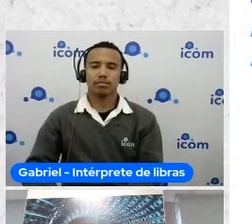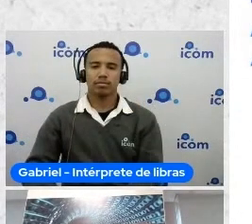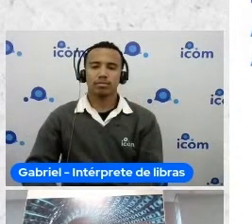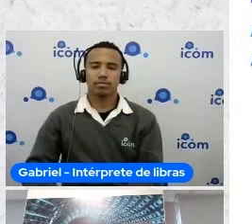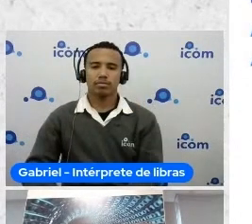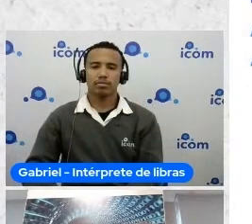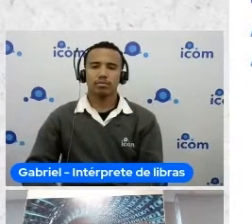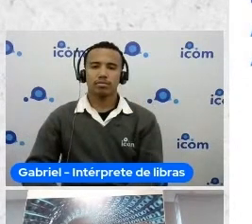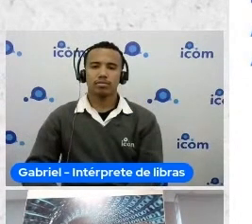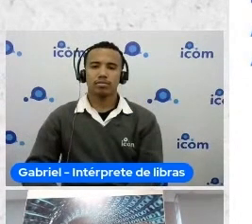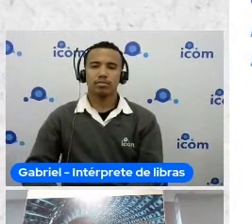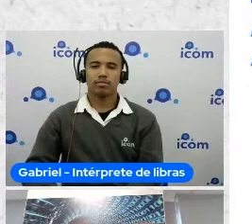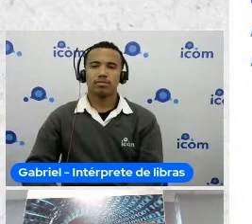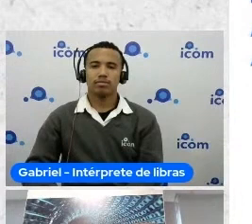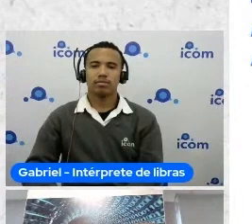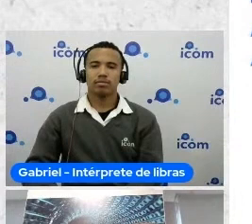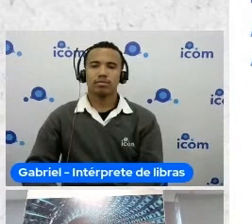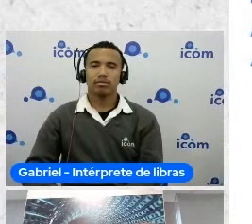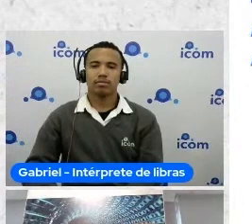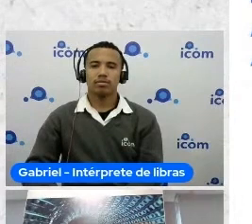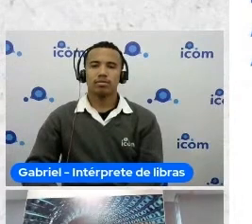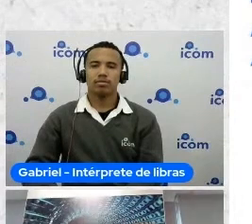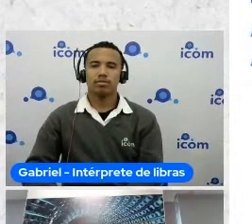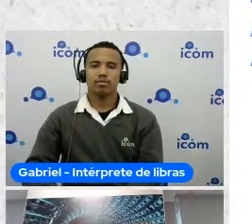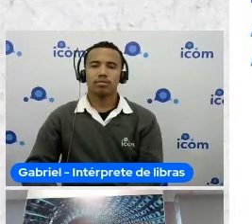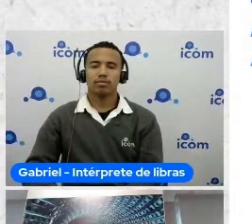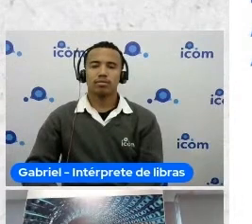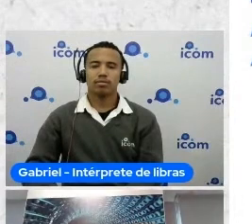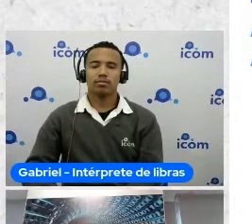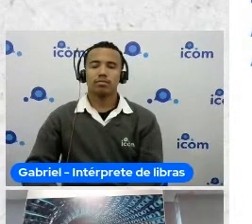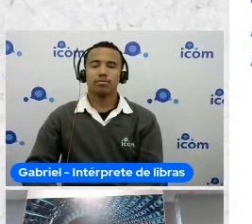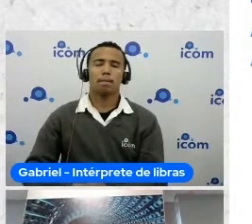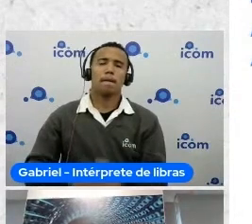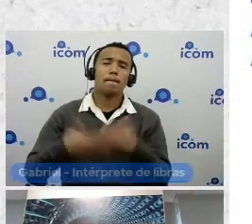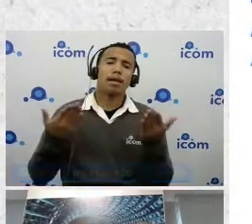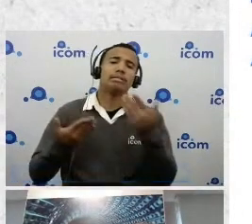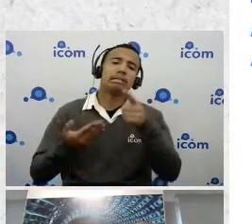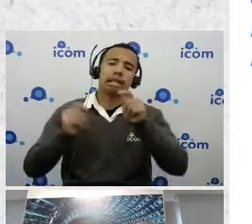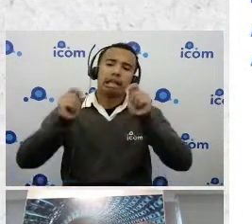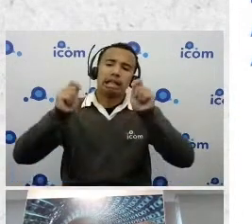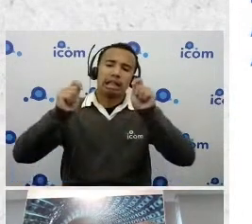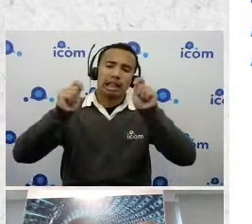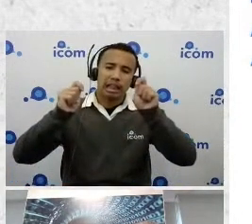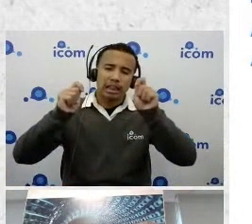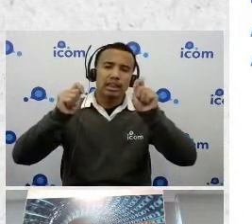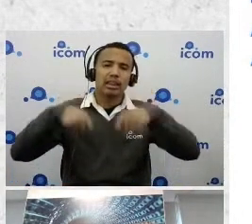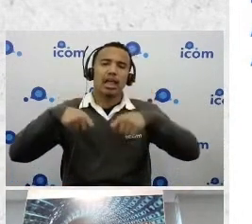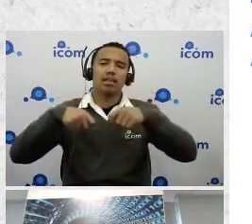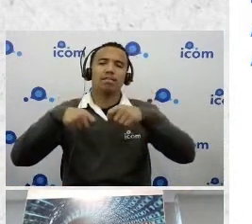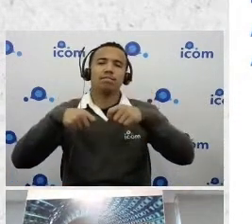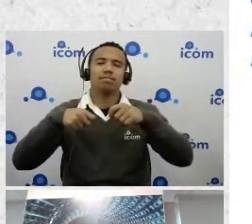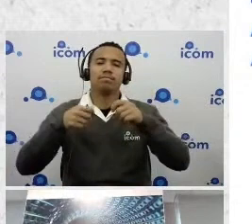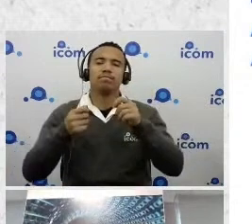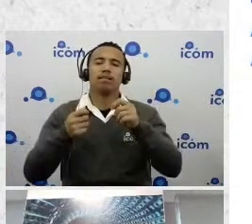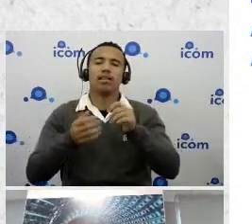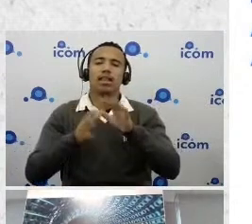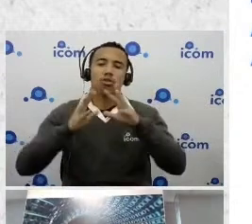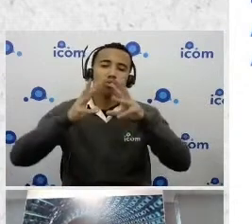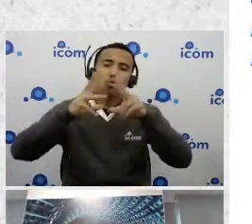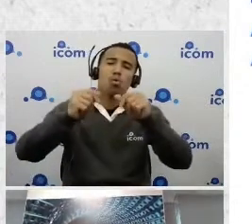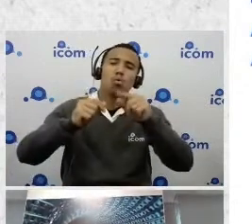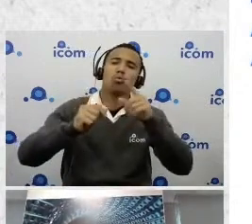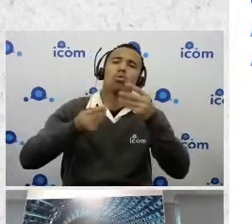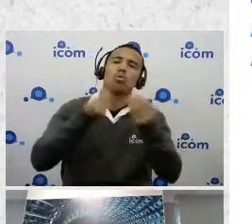Mas... e aí né, é possível repotenciar todos os rolamentos? A resposta é talvez,